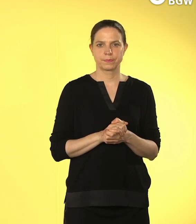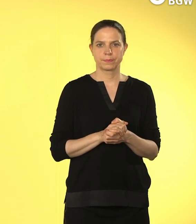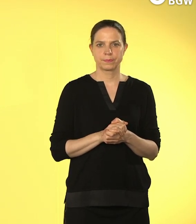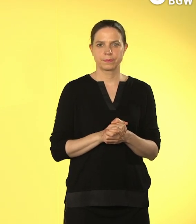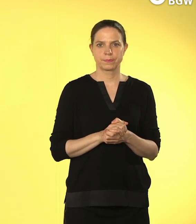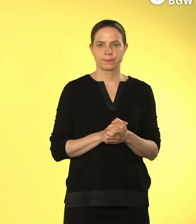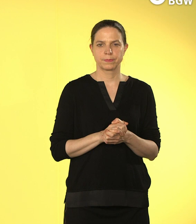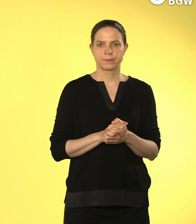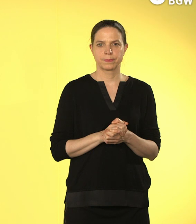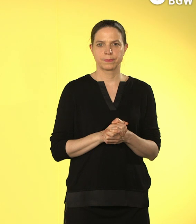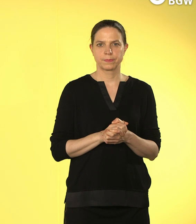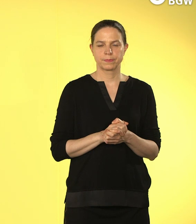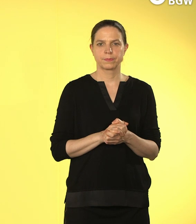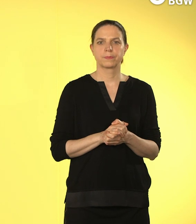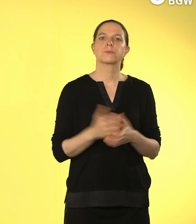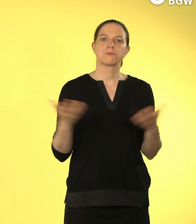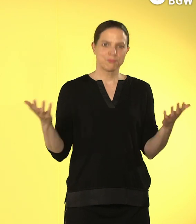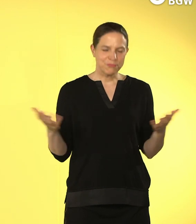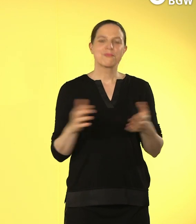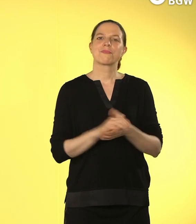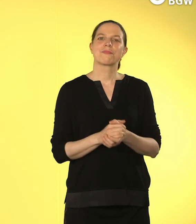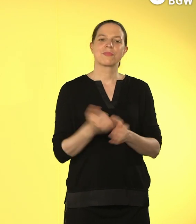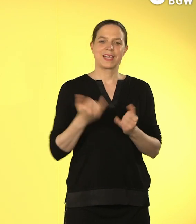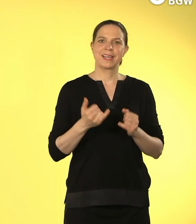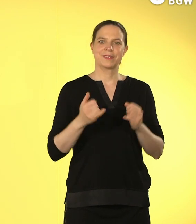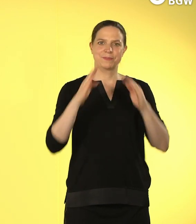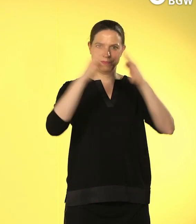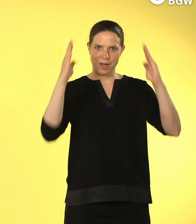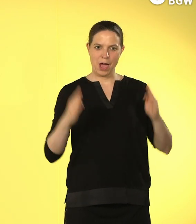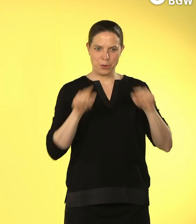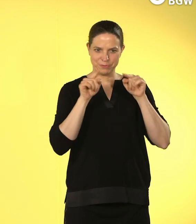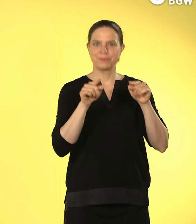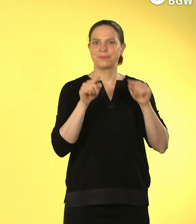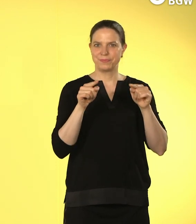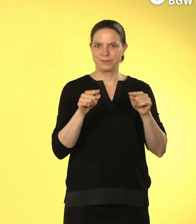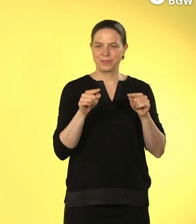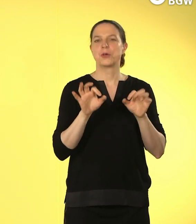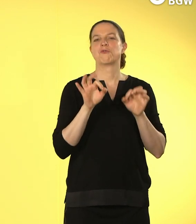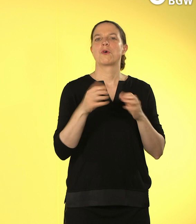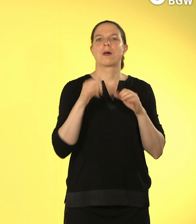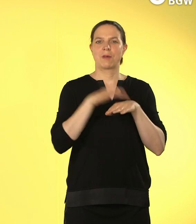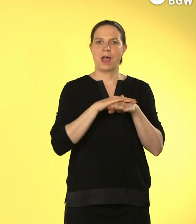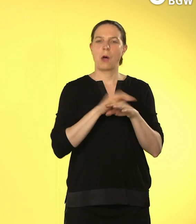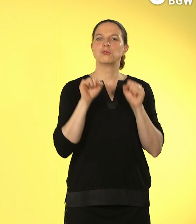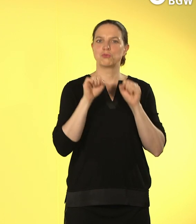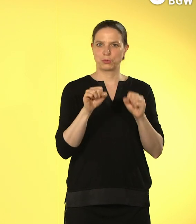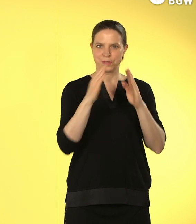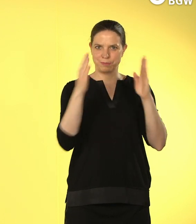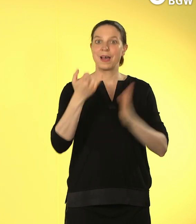Wir kommen zum letzten Abschnitt des Hautschutzhauses: Zu den Handschuhen.